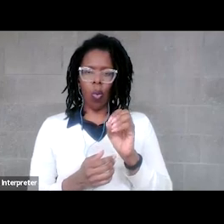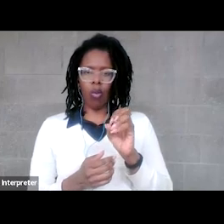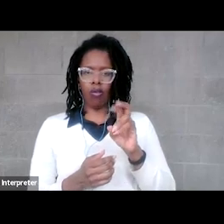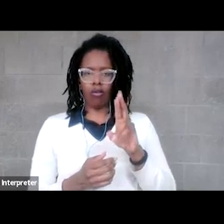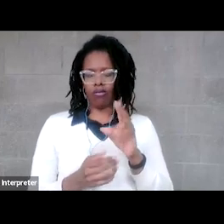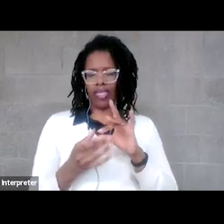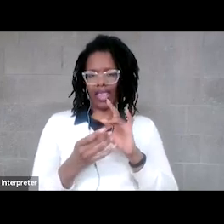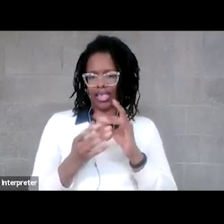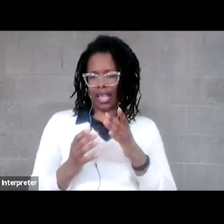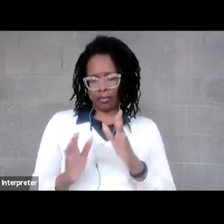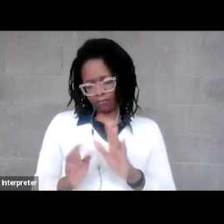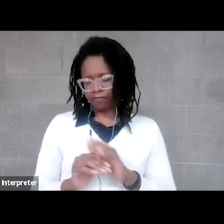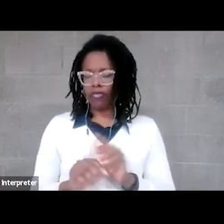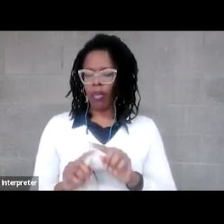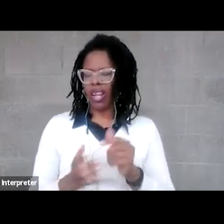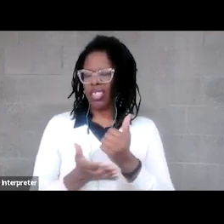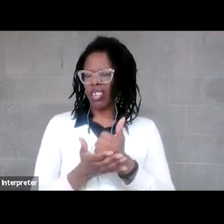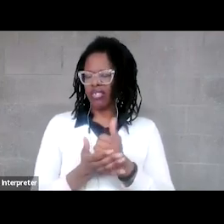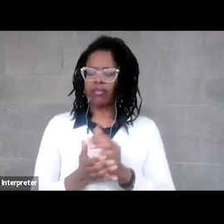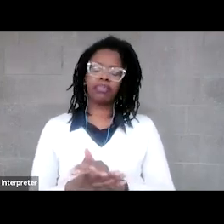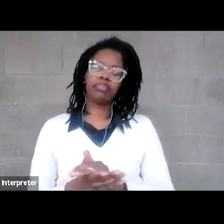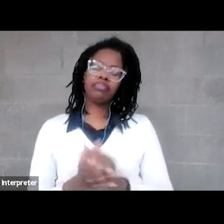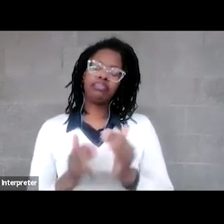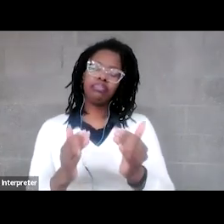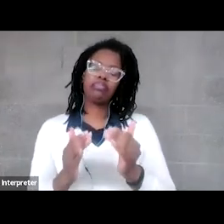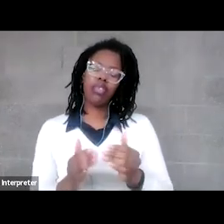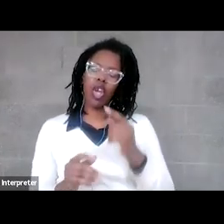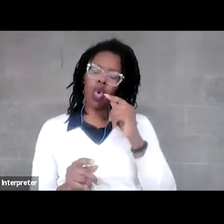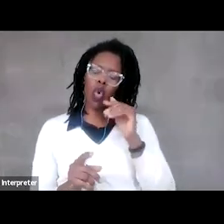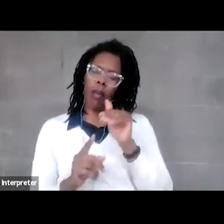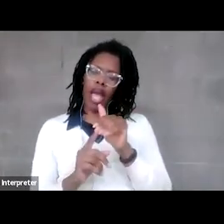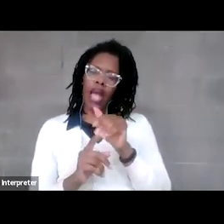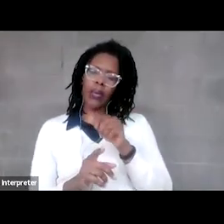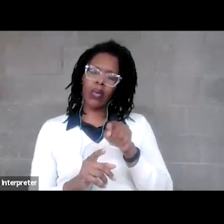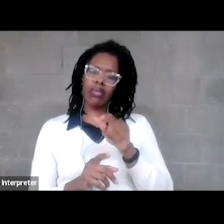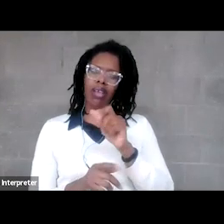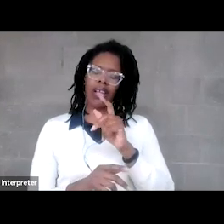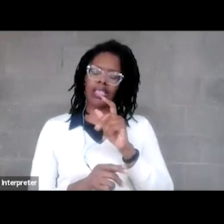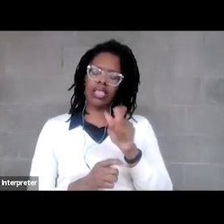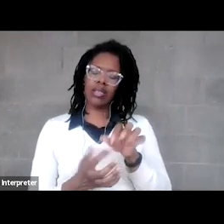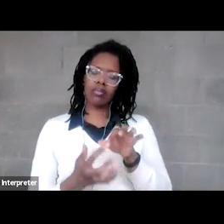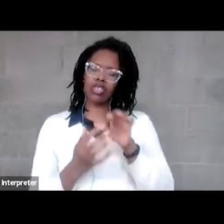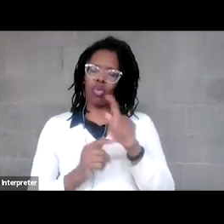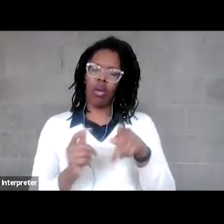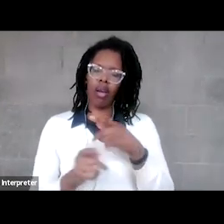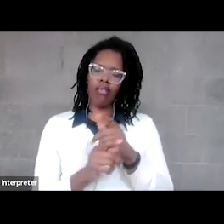Y solo como recordatorio, SOAR no es un tipo de solicitud, así que no tienen que preocuparse